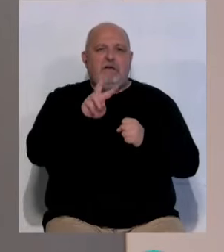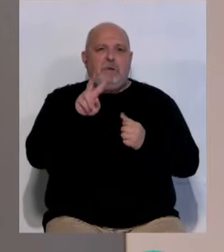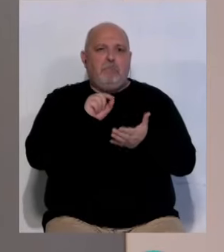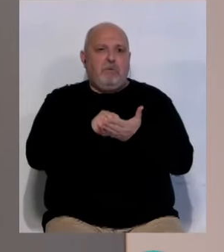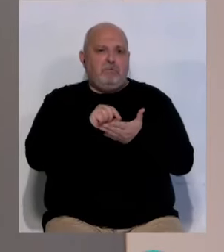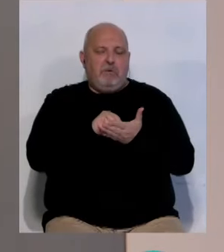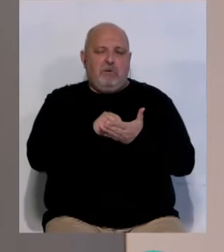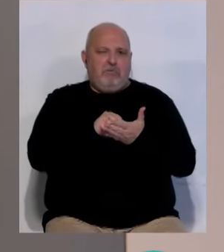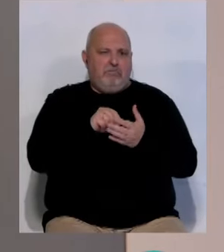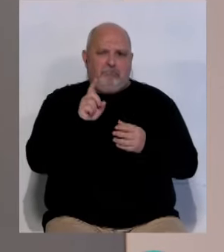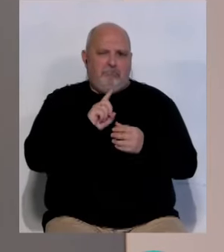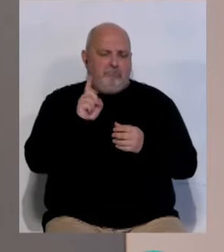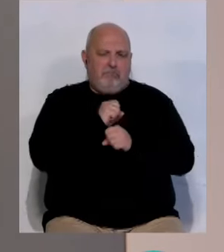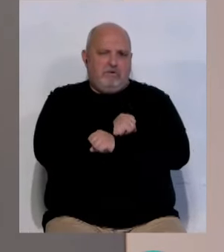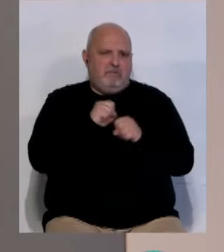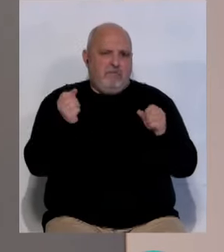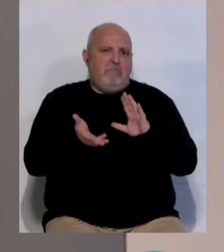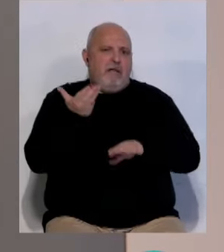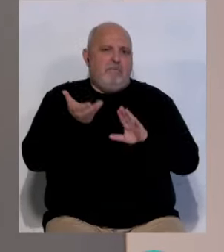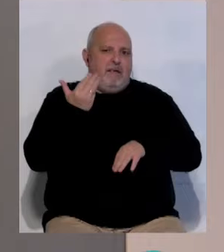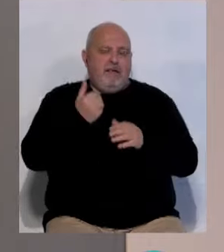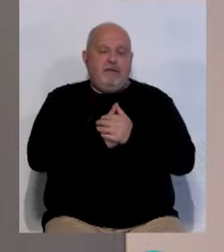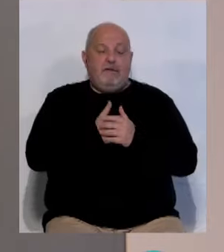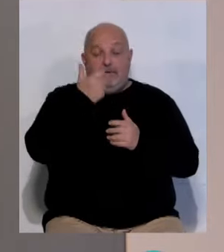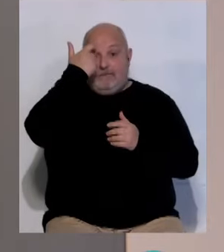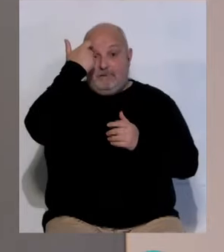yo dudo mucho que con 32 puntos se vaya a salvar ningún equipo si al final van a empezar a sumar